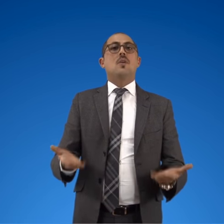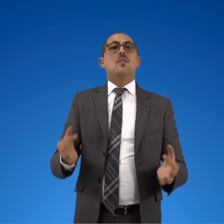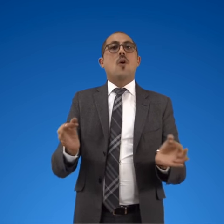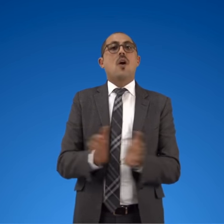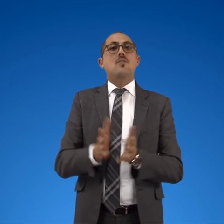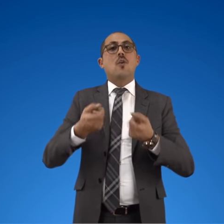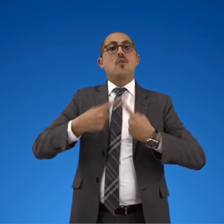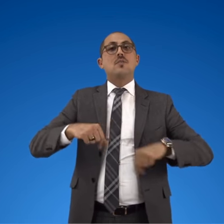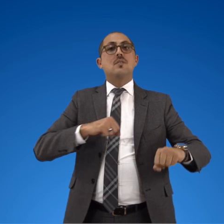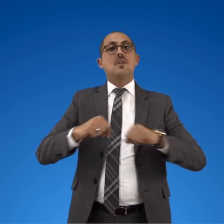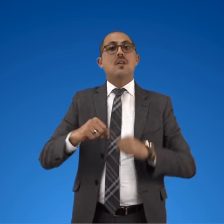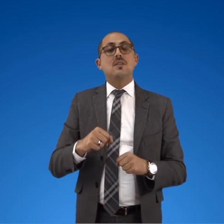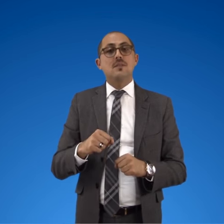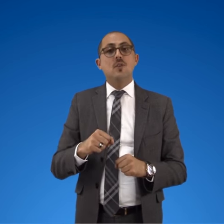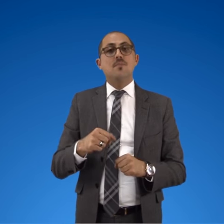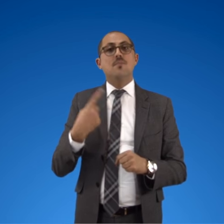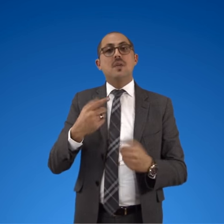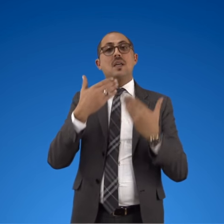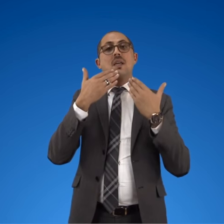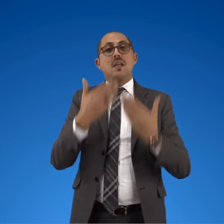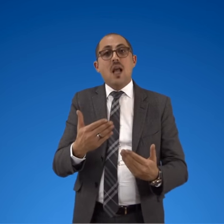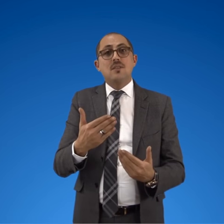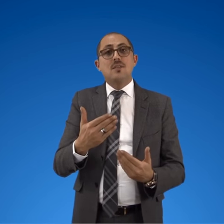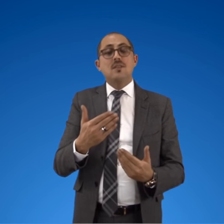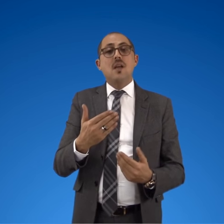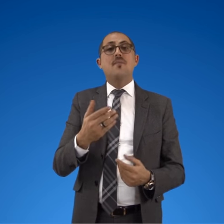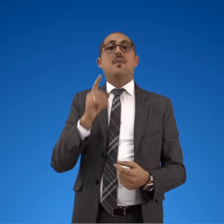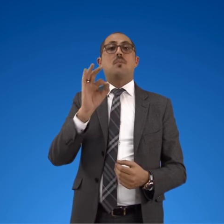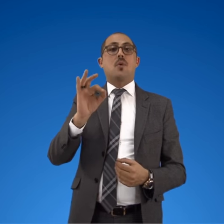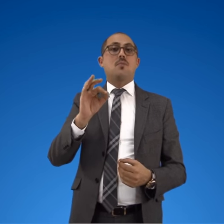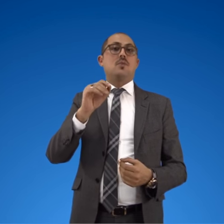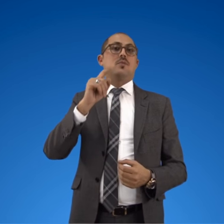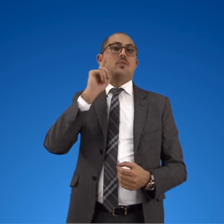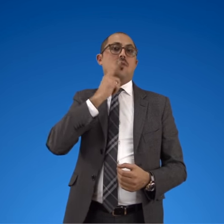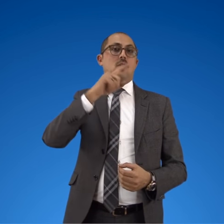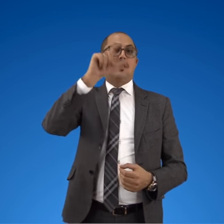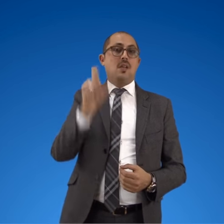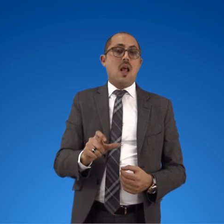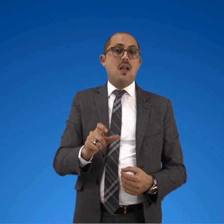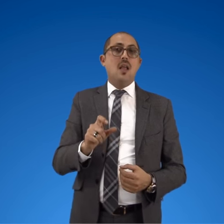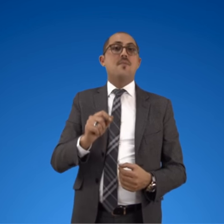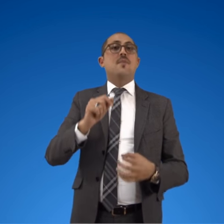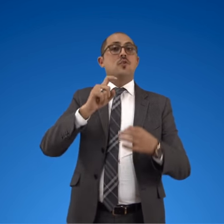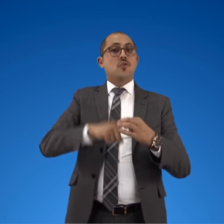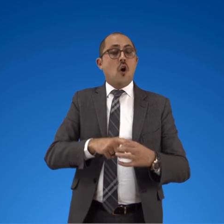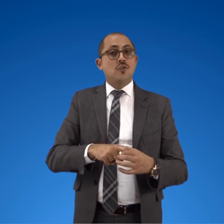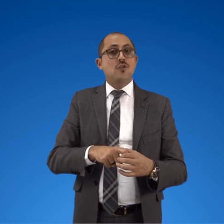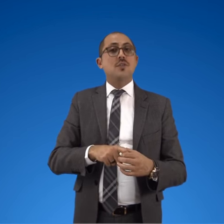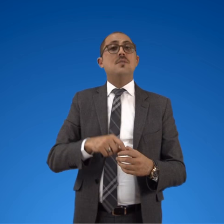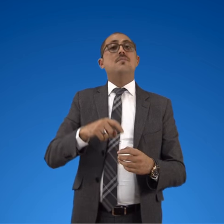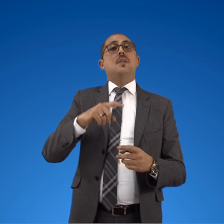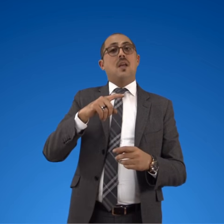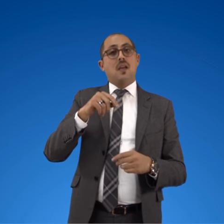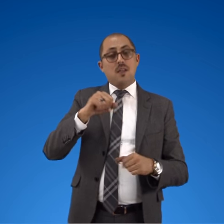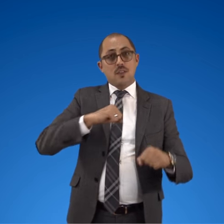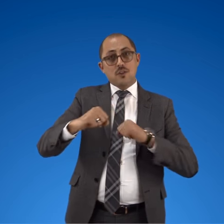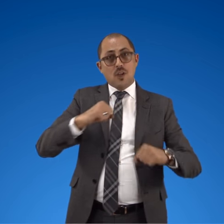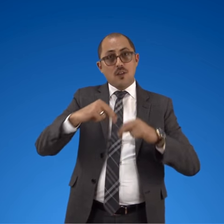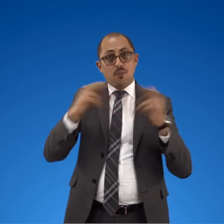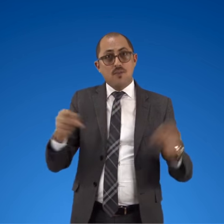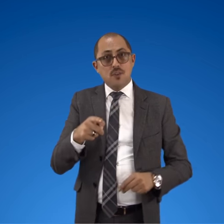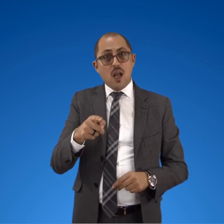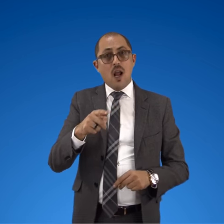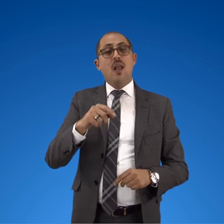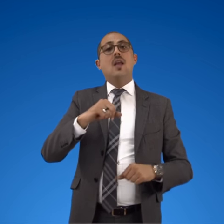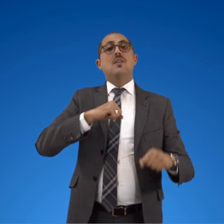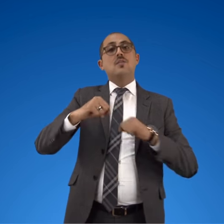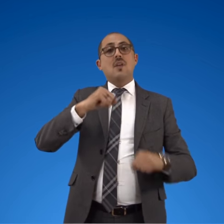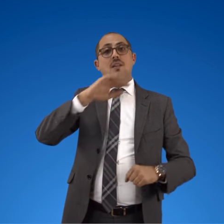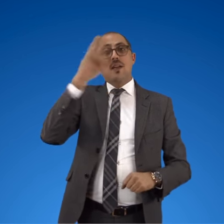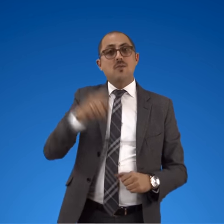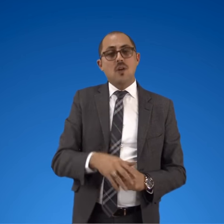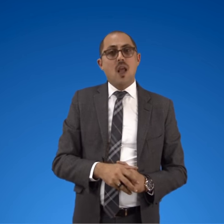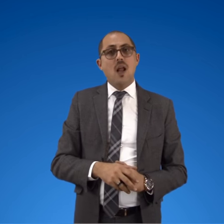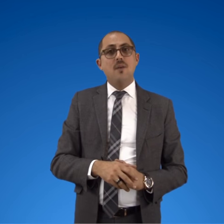Il Consiglio Direttivo ringrazia i sordi italiani, i soci , dirigenti provinciali, dirigenti regionali e